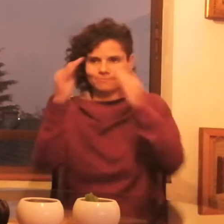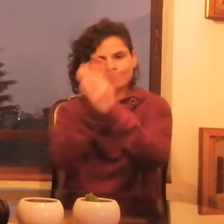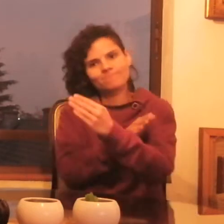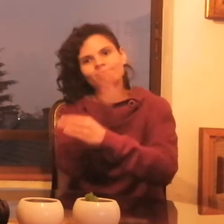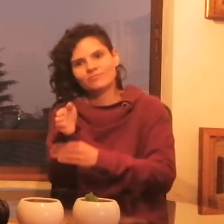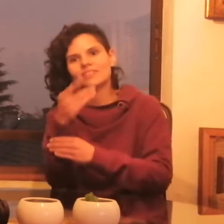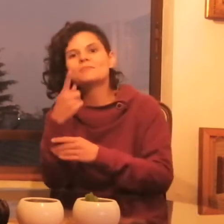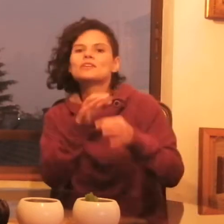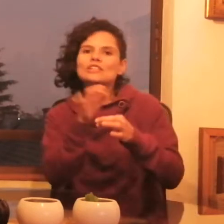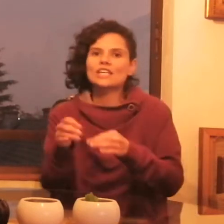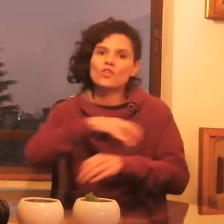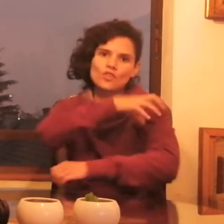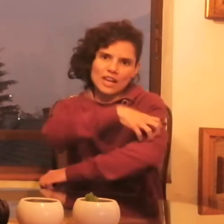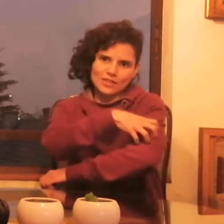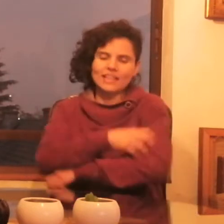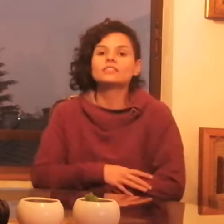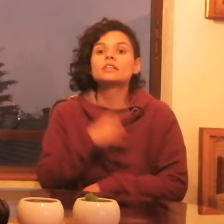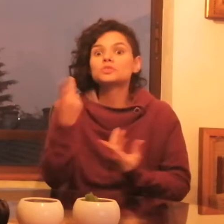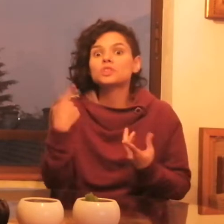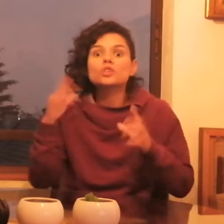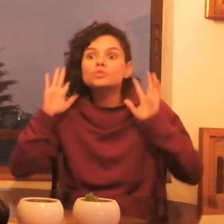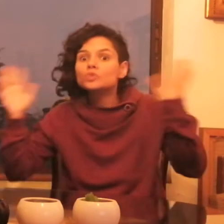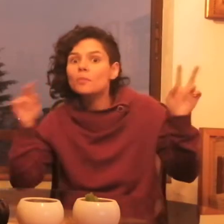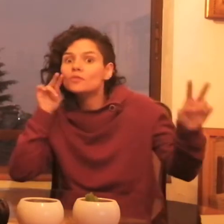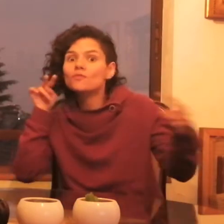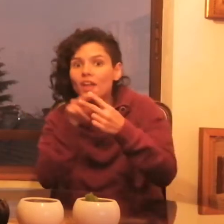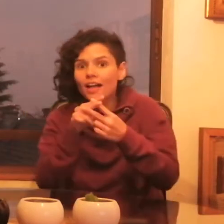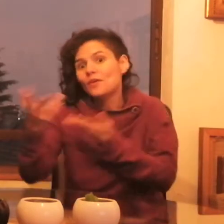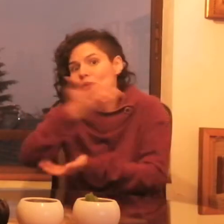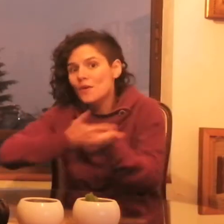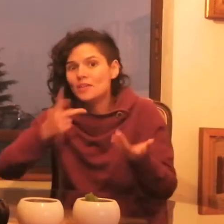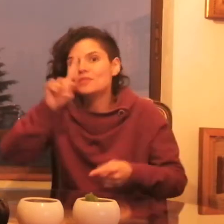regional, así que no estamos escuchando, viendo, compartiendo en el próximo Poder